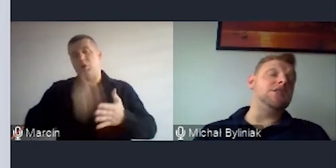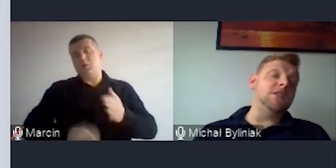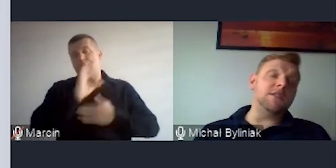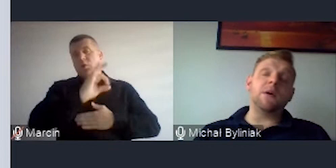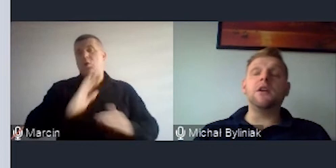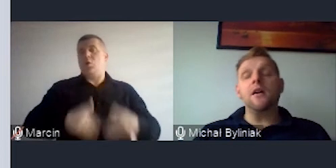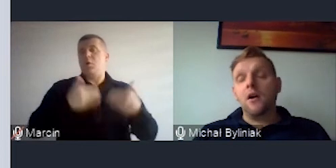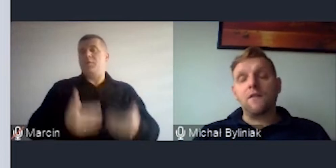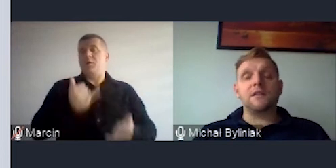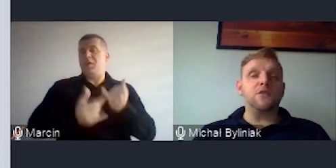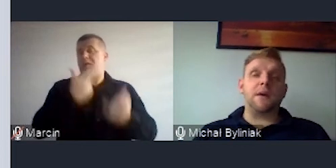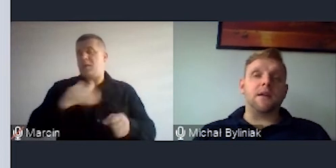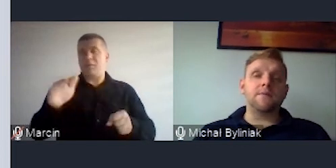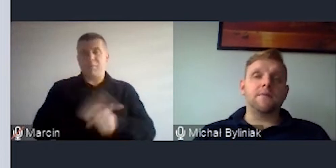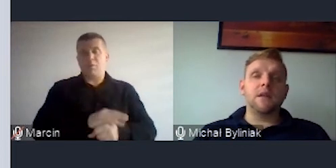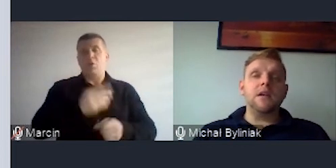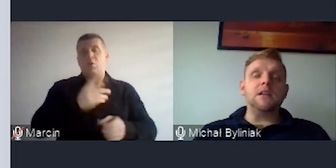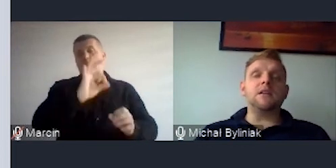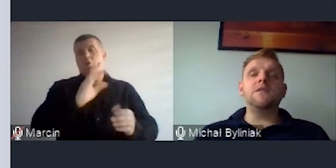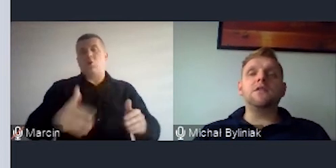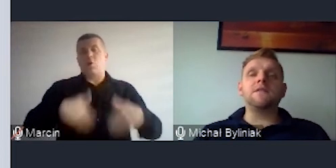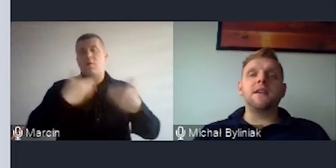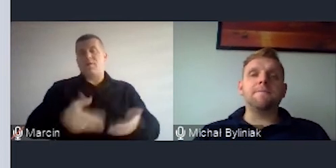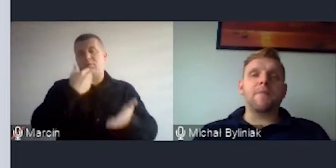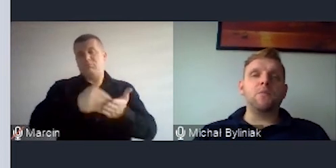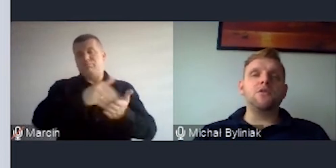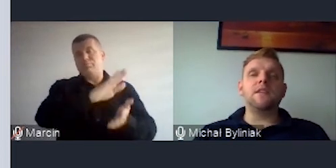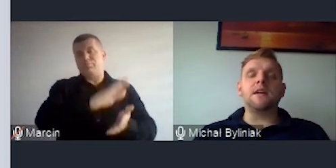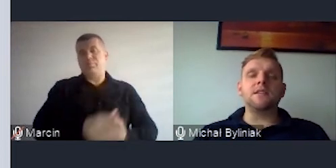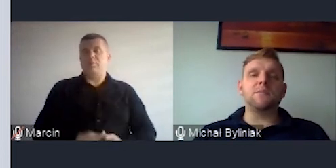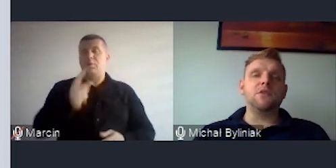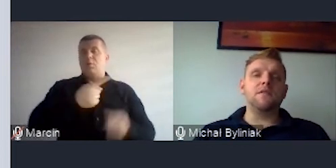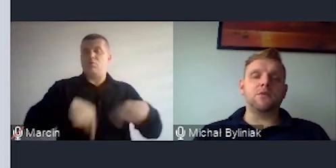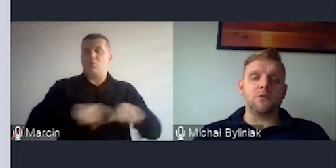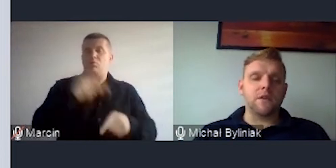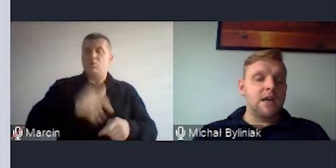Jeśli nie spełnia, oferta odpada. I taki wykonawca musi wykazać spełnienie warunków.